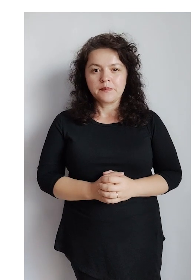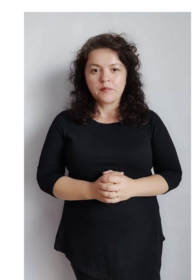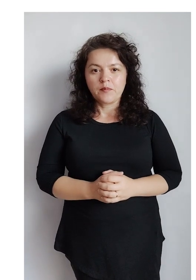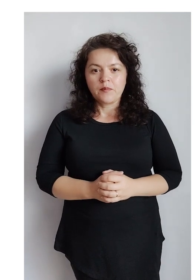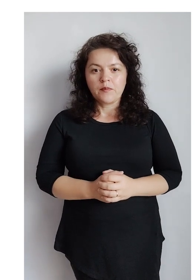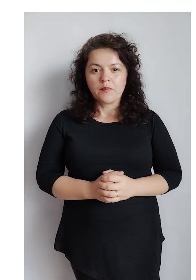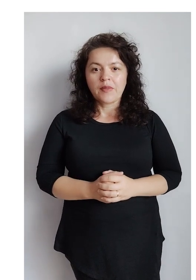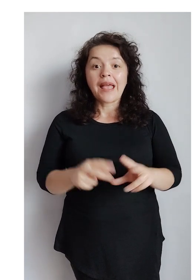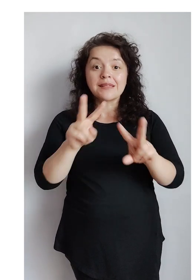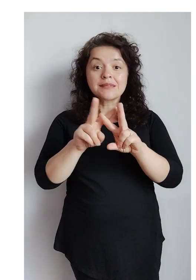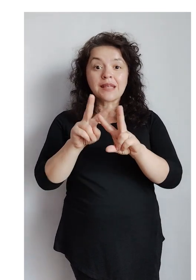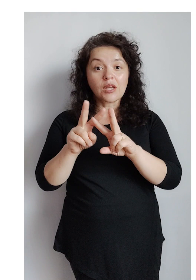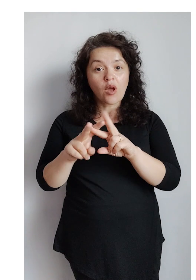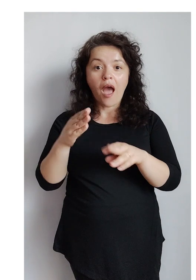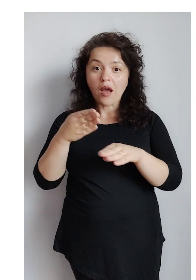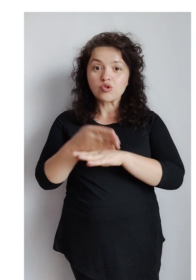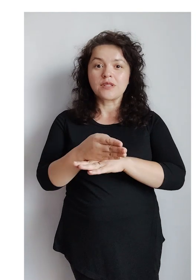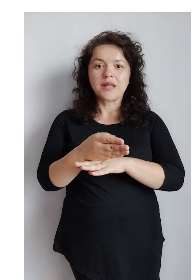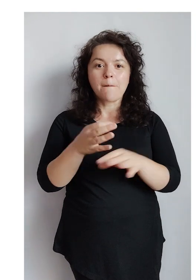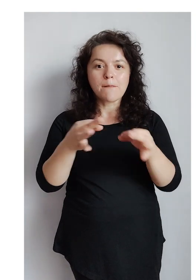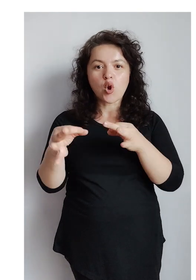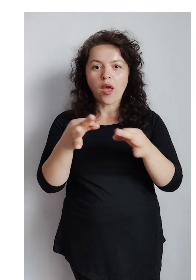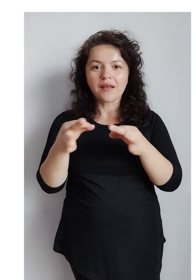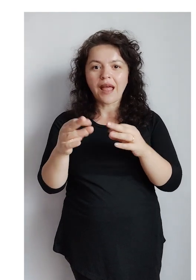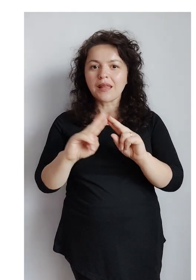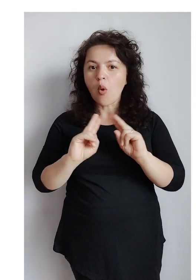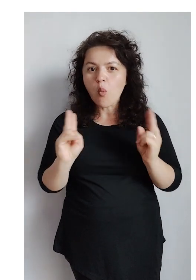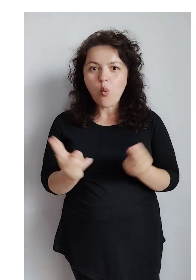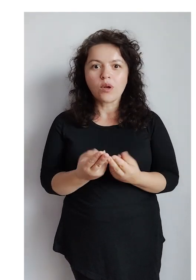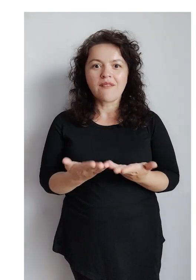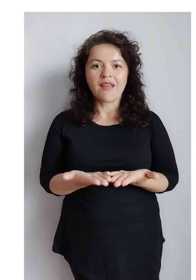4. Site-uri web accesibile proiectate universal